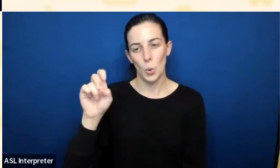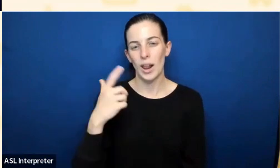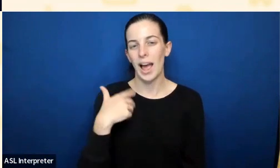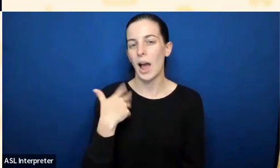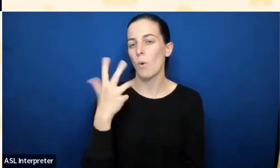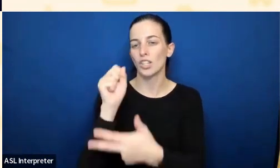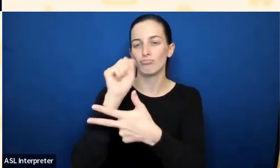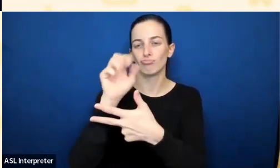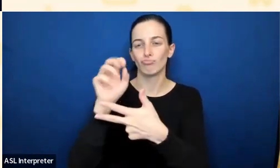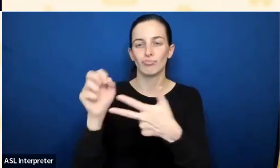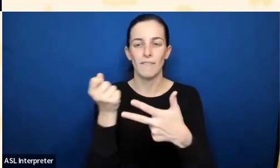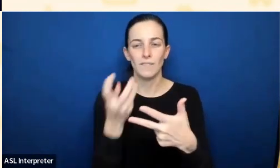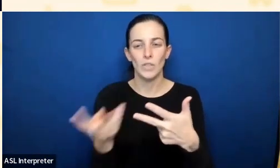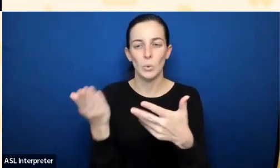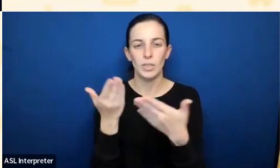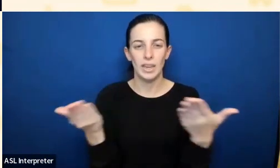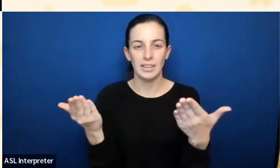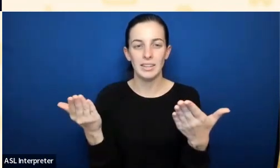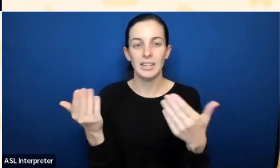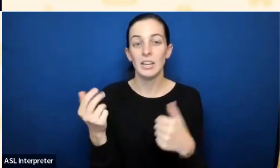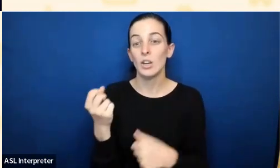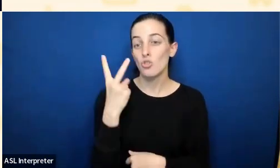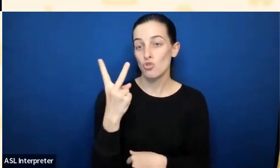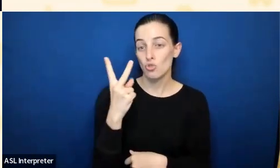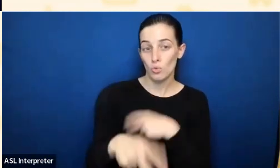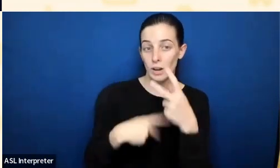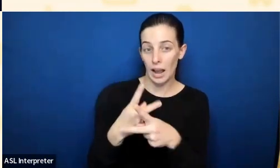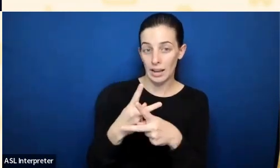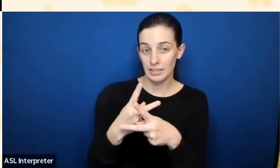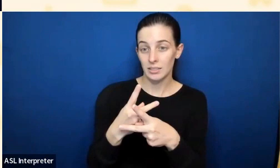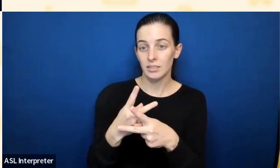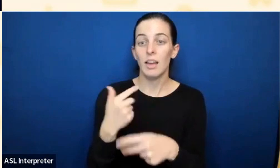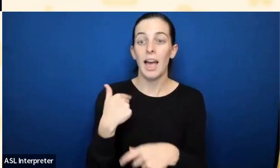Tenemos dos estados, animaciones en reproducción, animaciones en pausa, es decir, encendido y apagado.